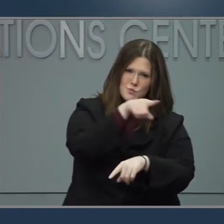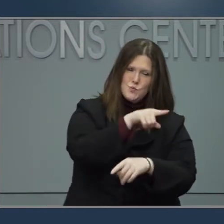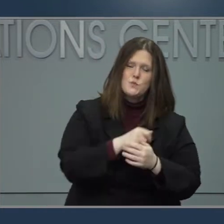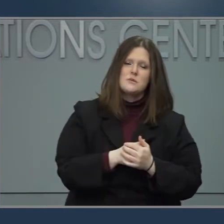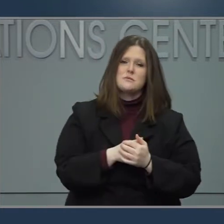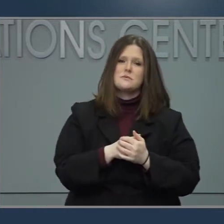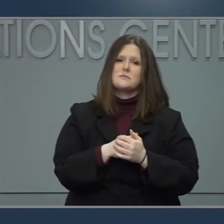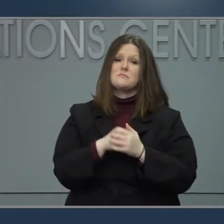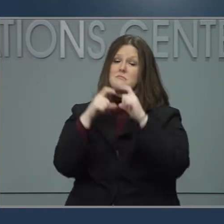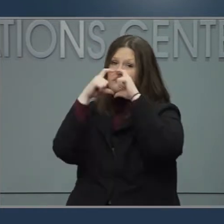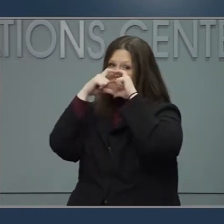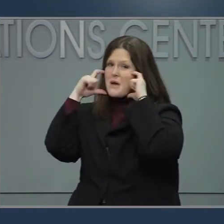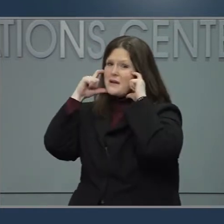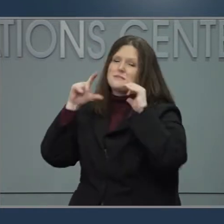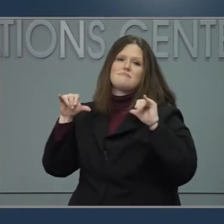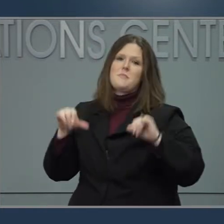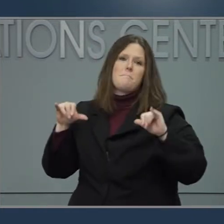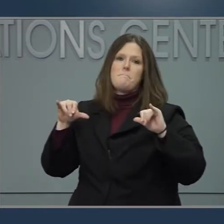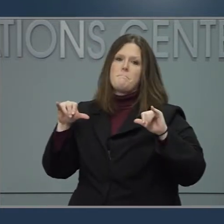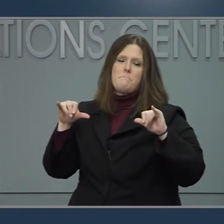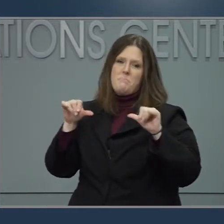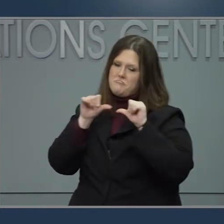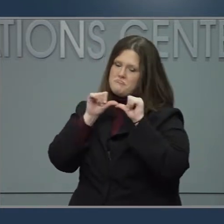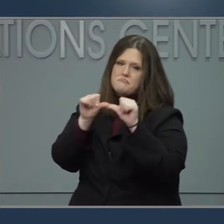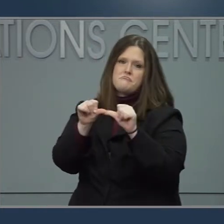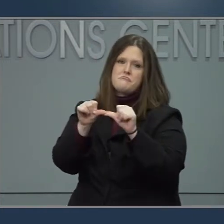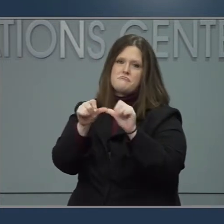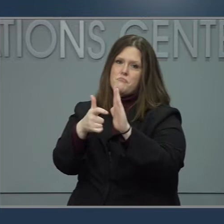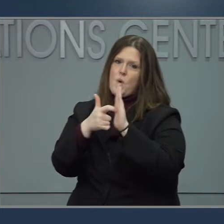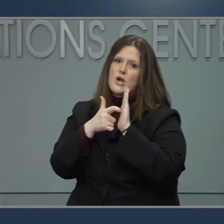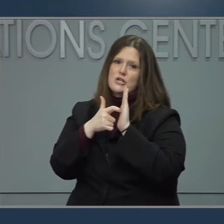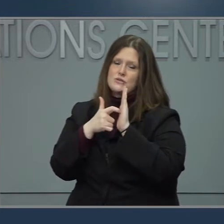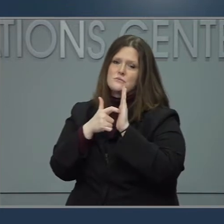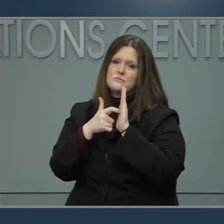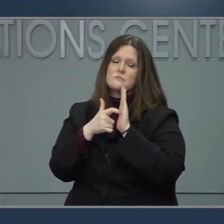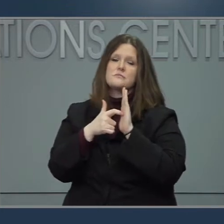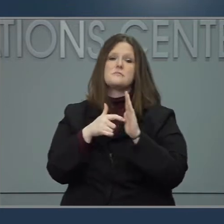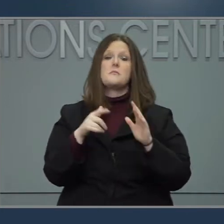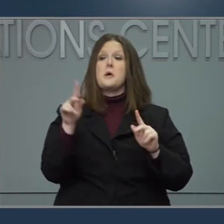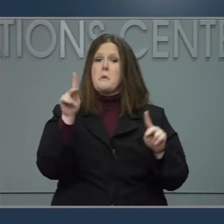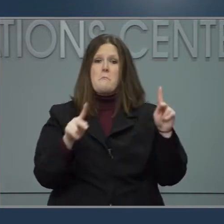La obligación de usar cubrebocas no va a cambiar conforme más gente se, según ha